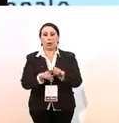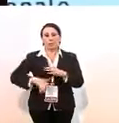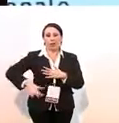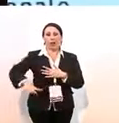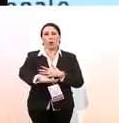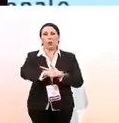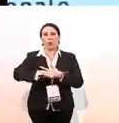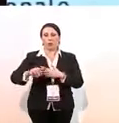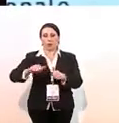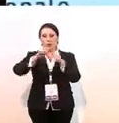formazione delle decisioni.